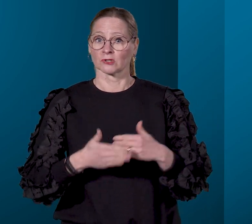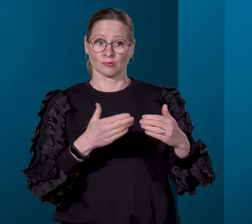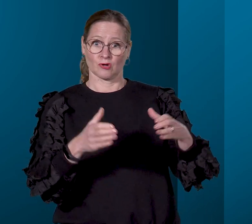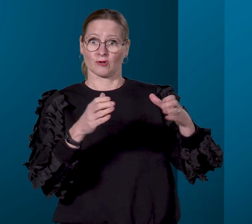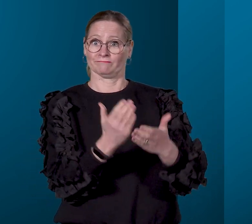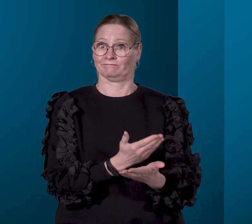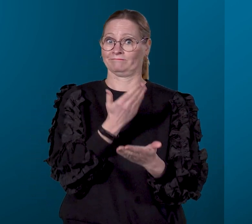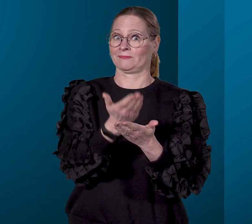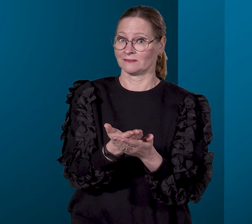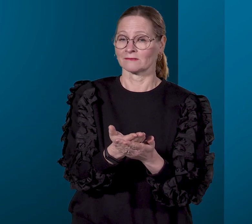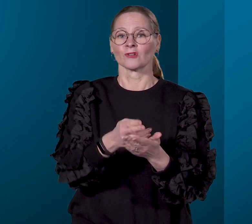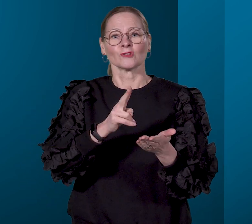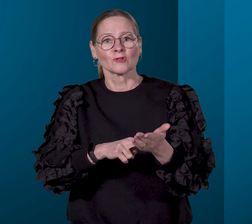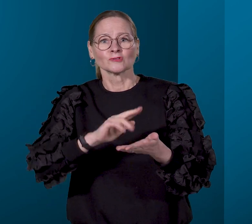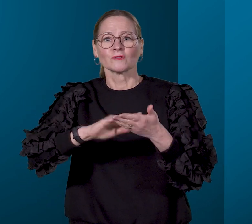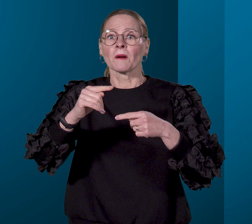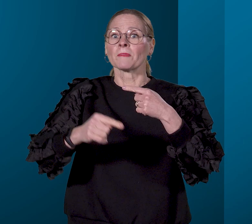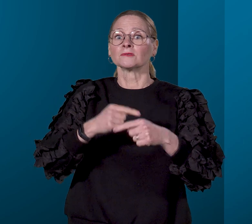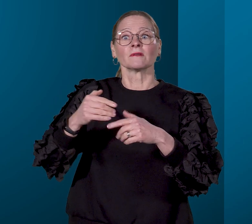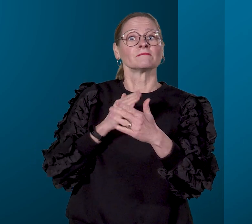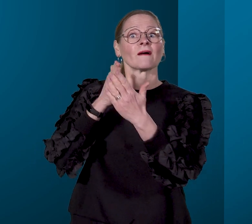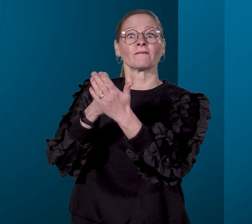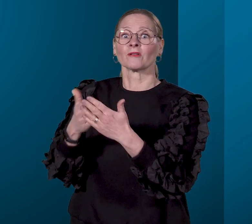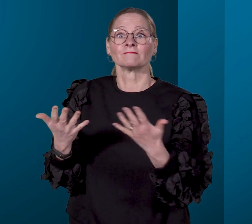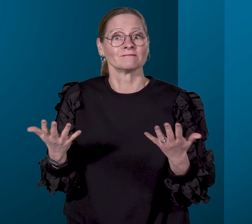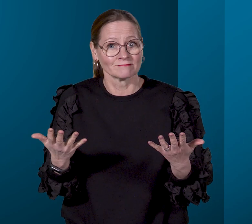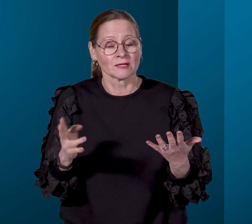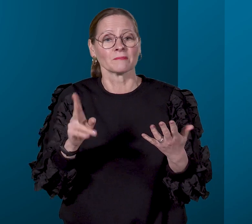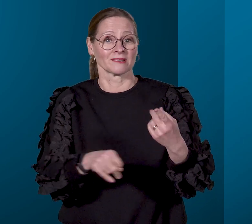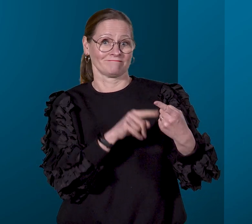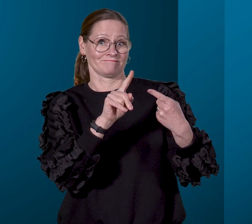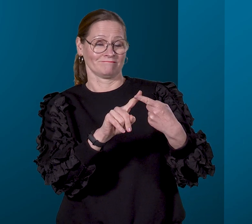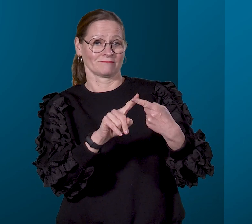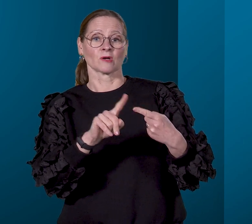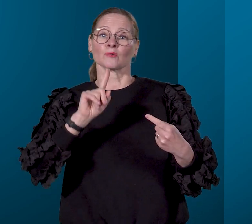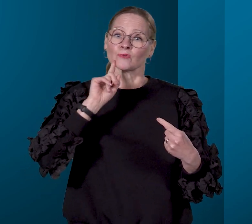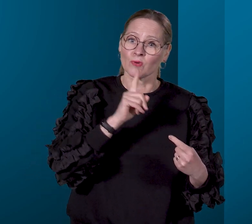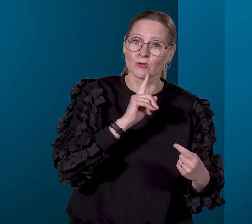Työryhmän esittämät tavoitteet totuus- ja sovintoprosessille ovat kuurojen -